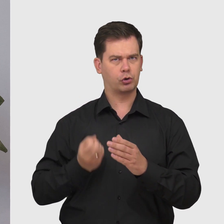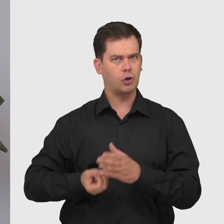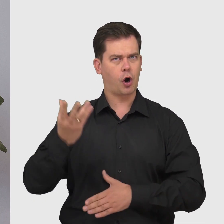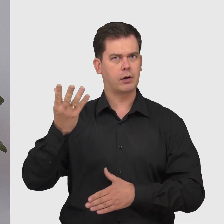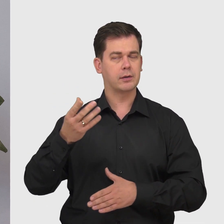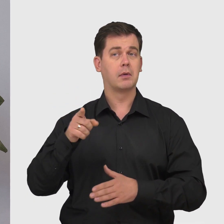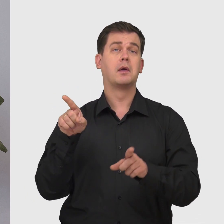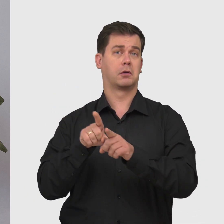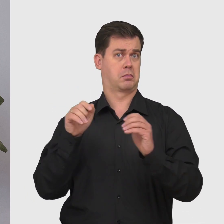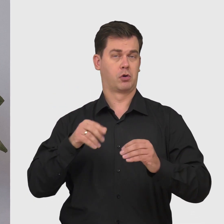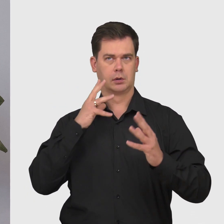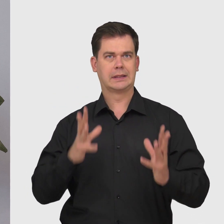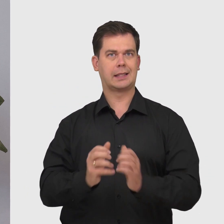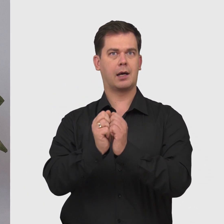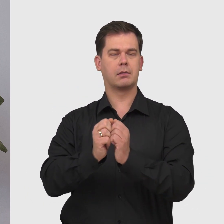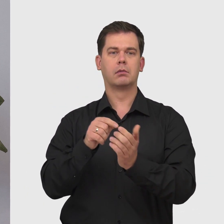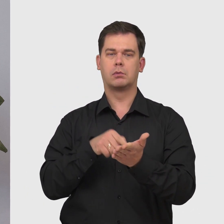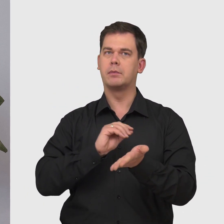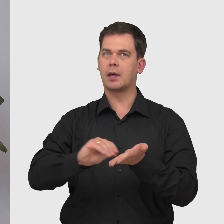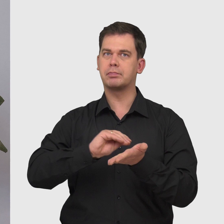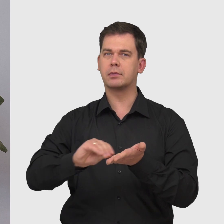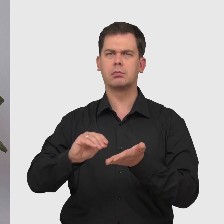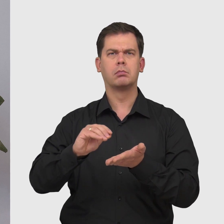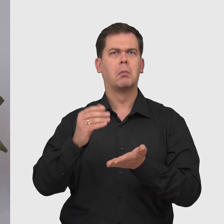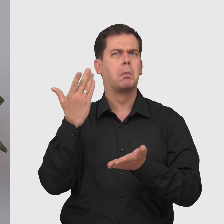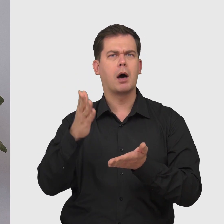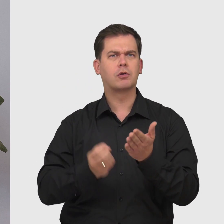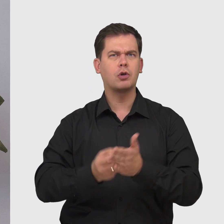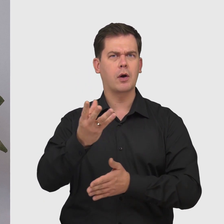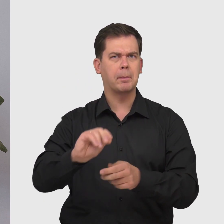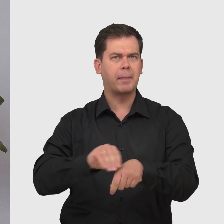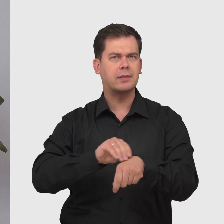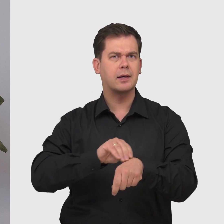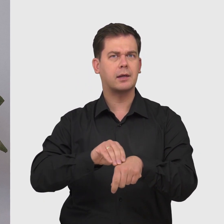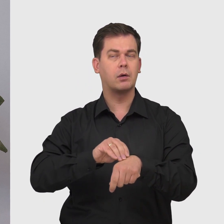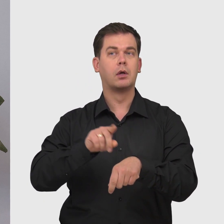w inwentarzach można natrafić na zapisy wskazujące na materiał,